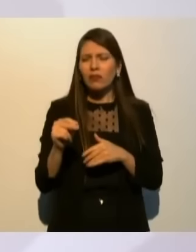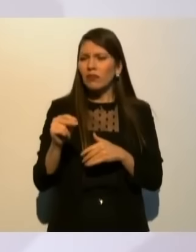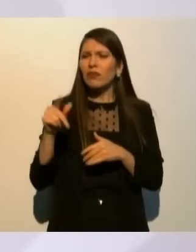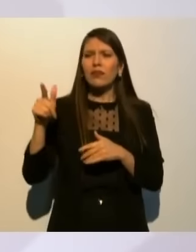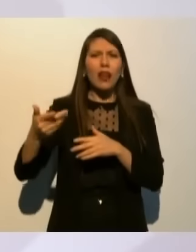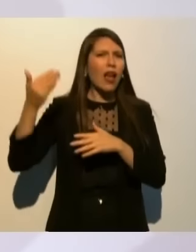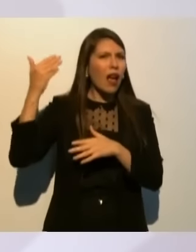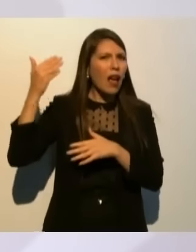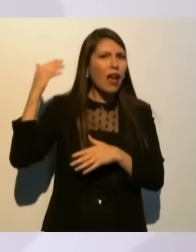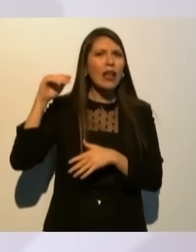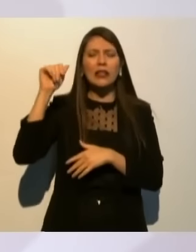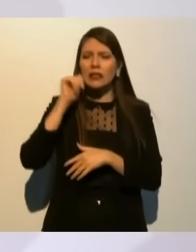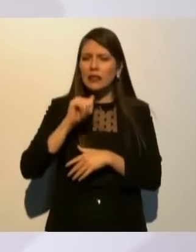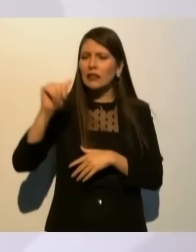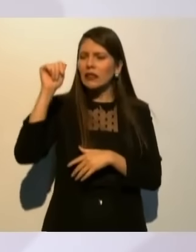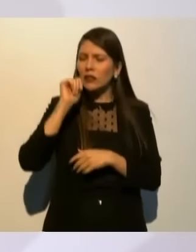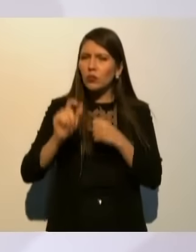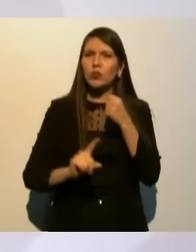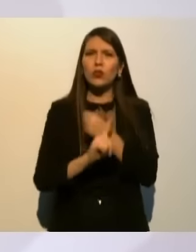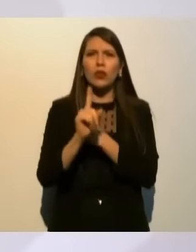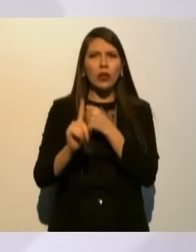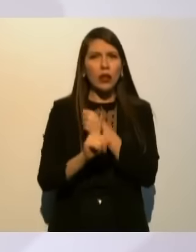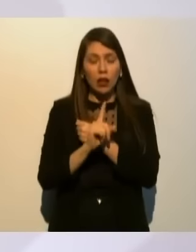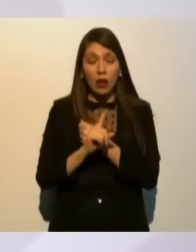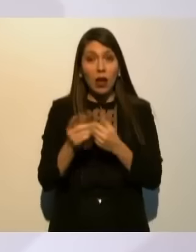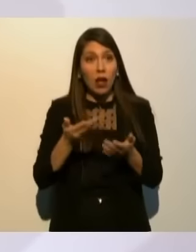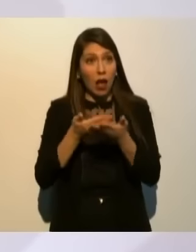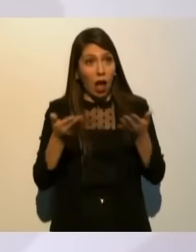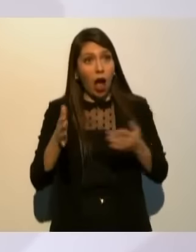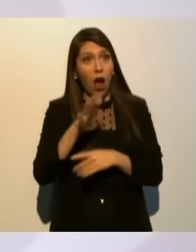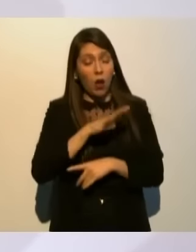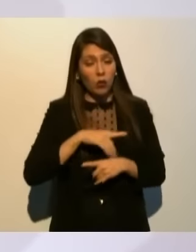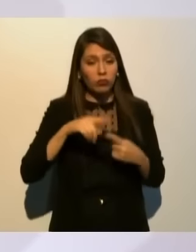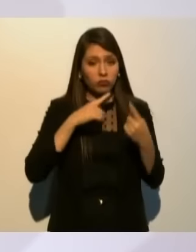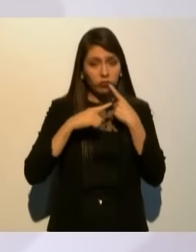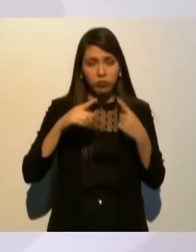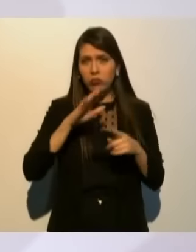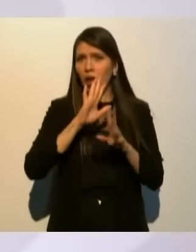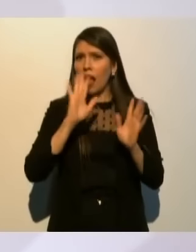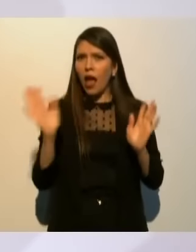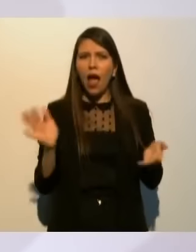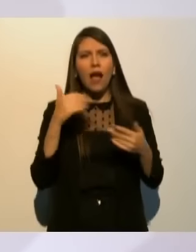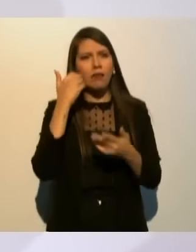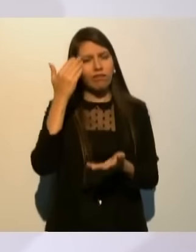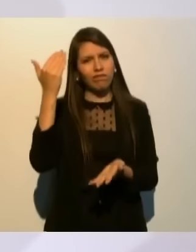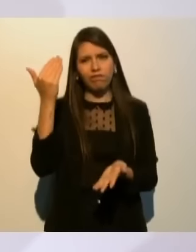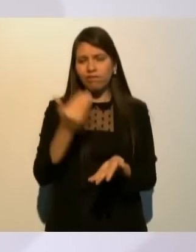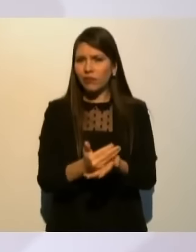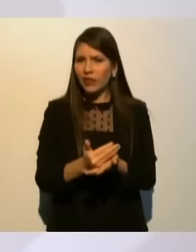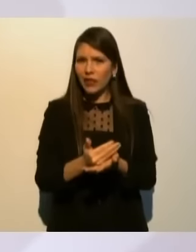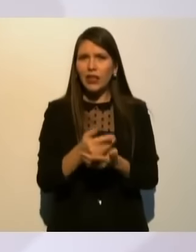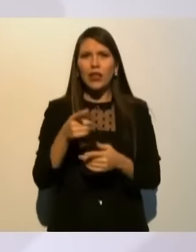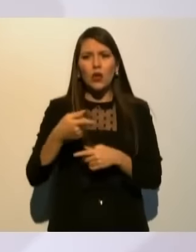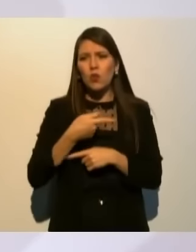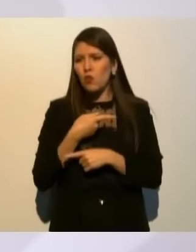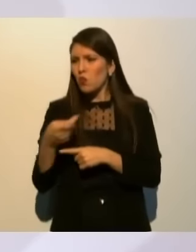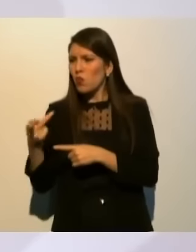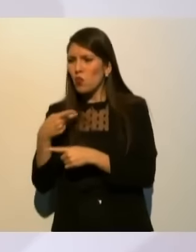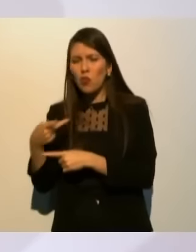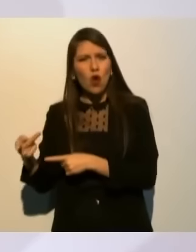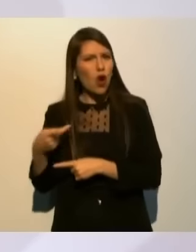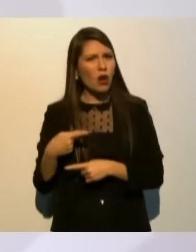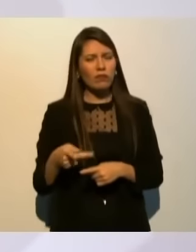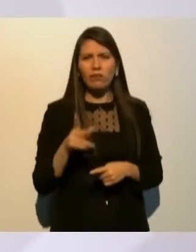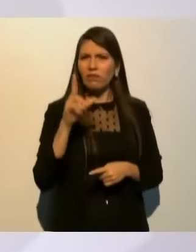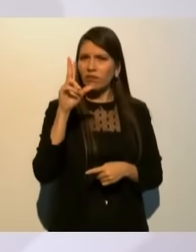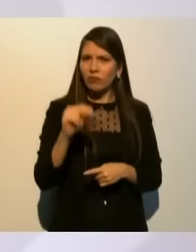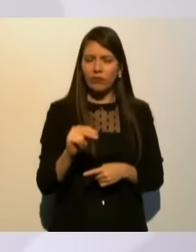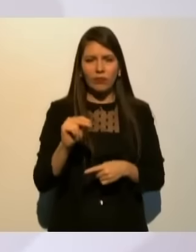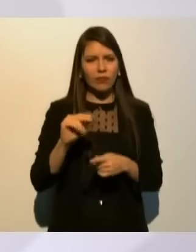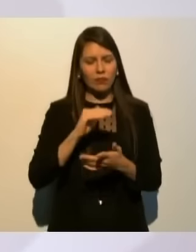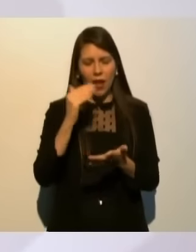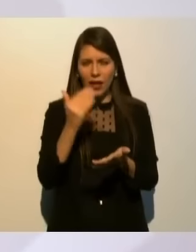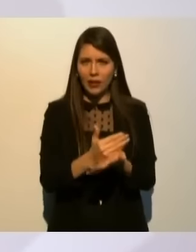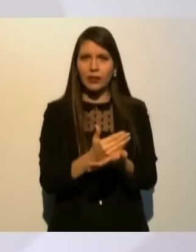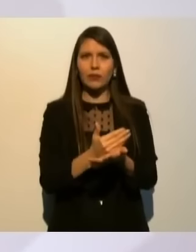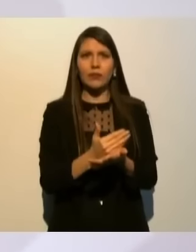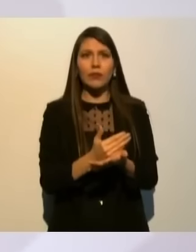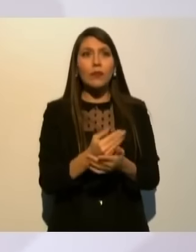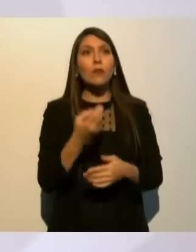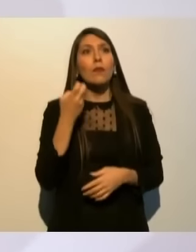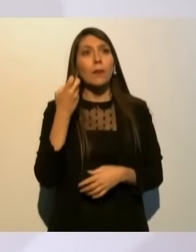y que hemos decidido como pueblo todo acabar con esta pobreza lacerante como saben este fondo es